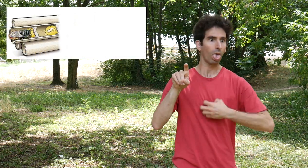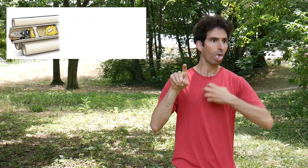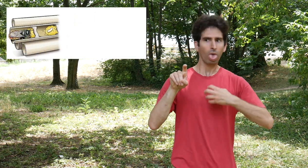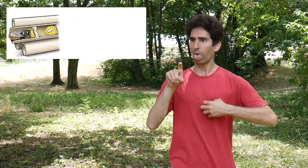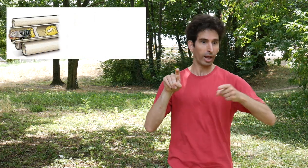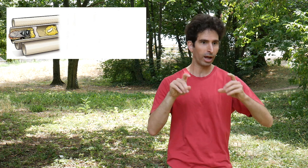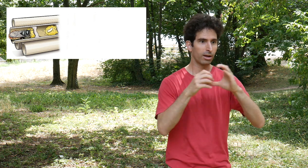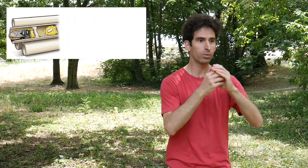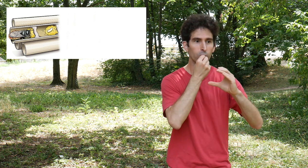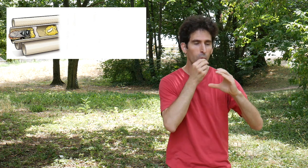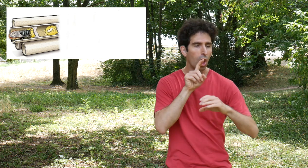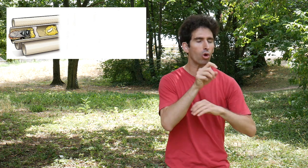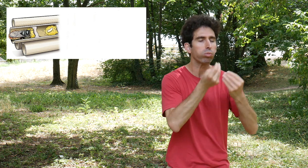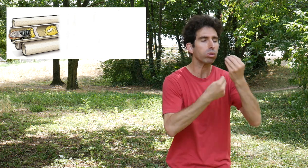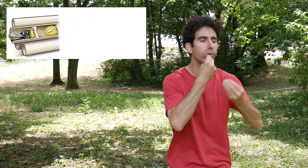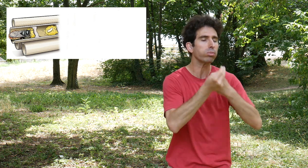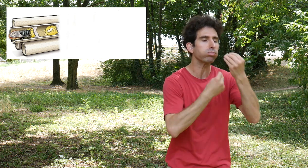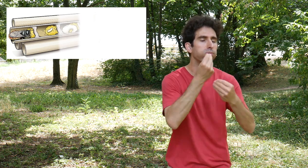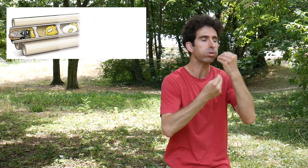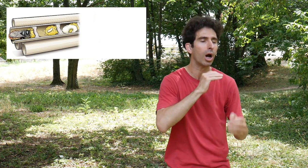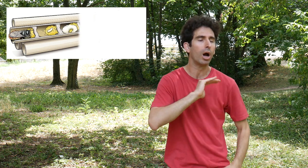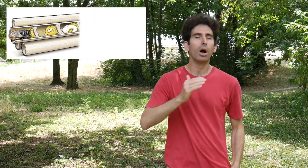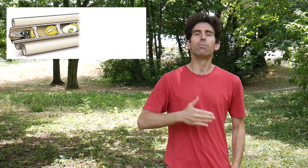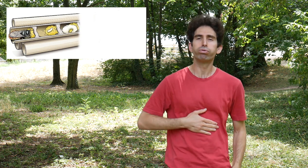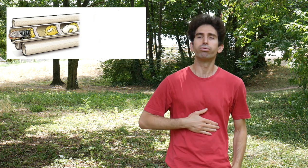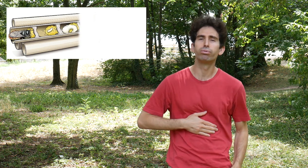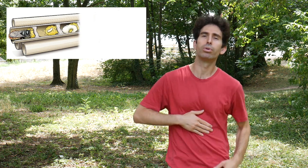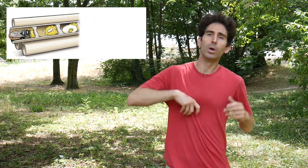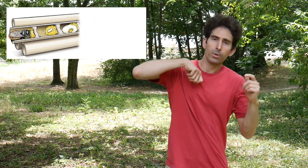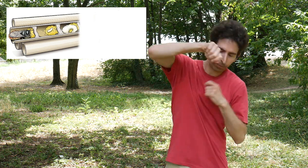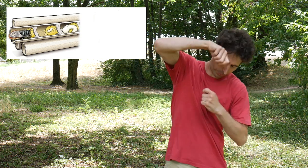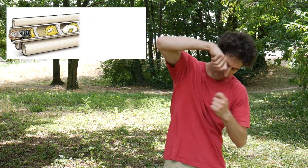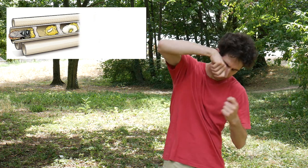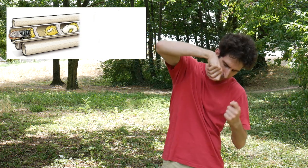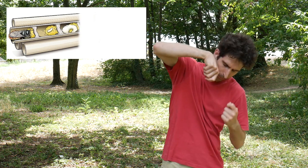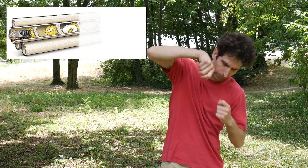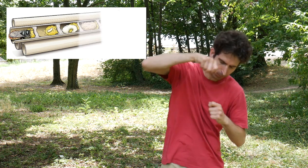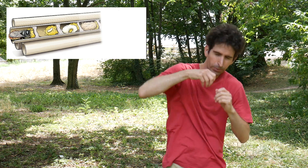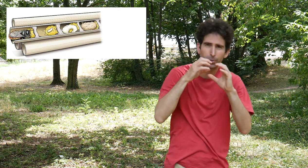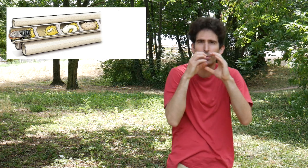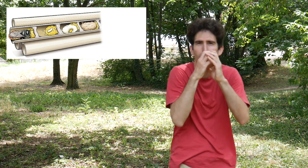puis mange la boulette de nourriture. Ensuite, elle fabrique un cocon